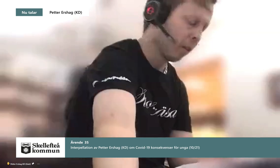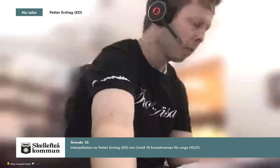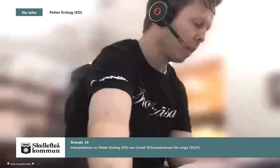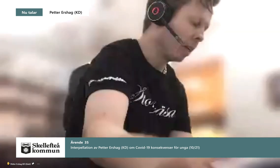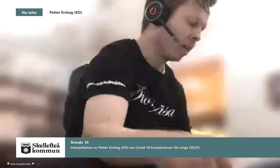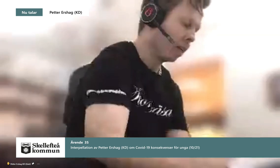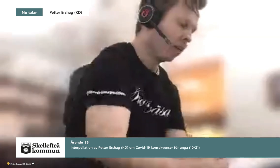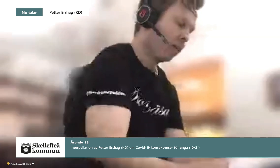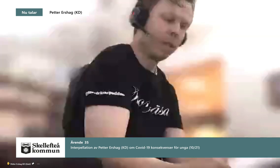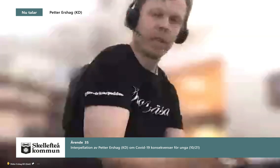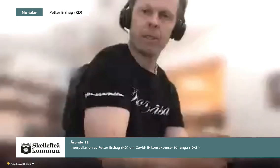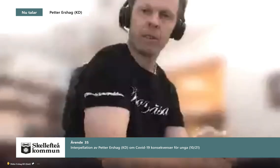Hon säger lite Olika saker